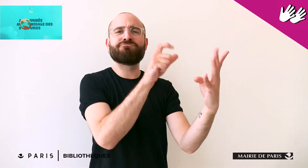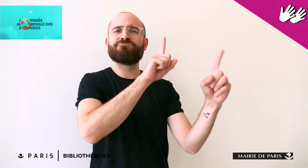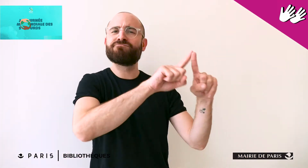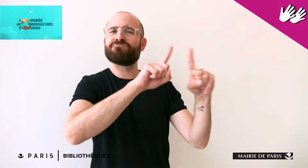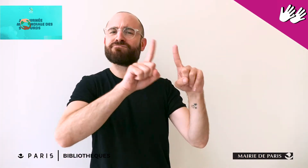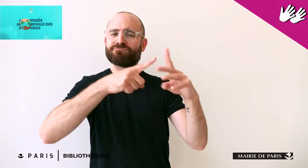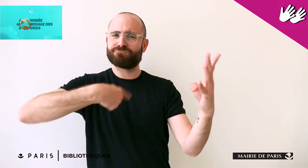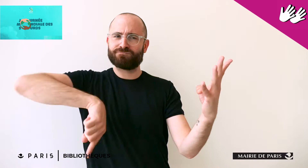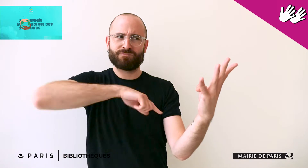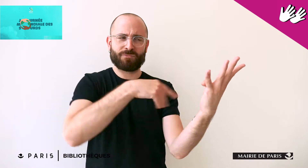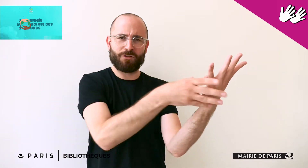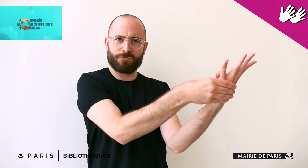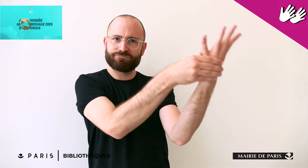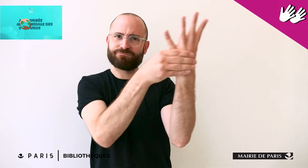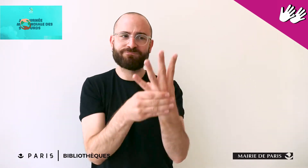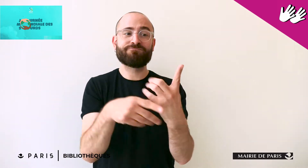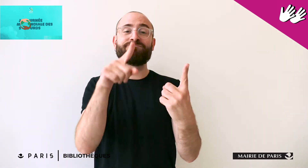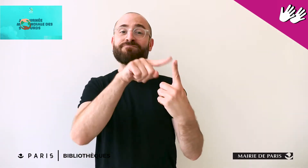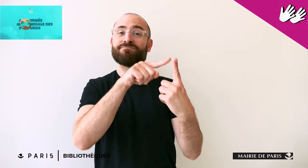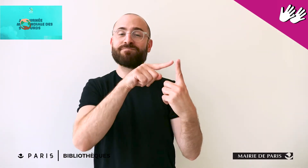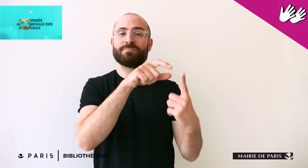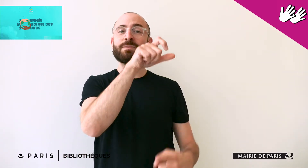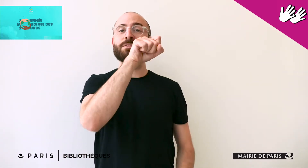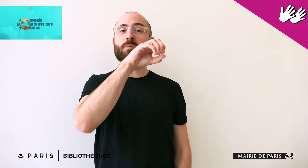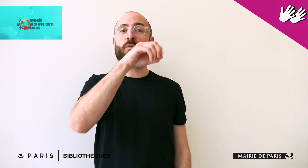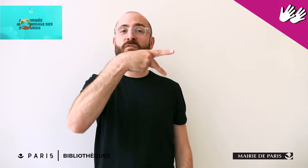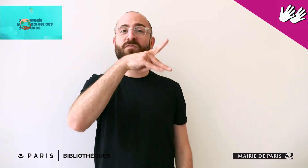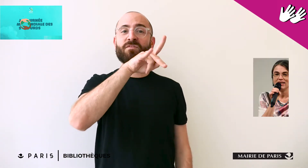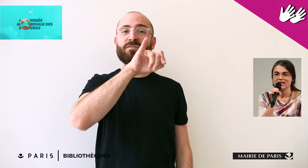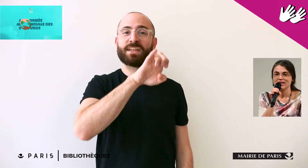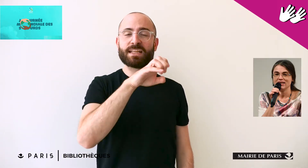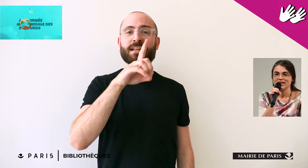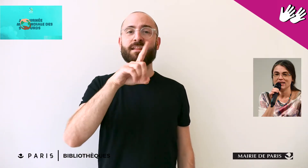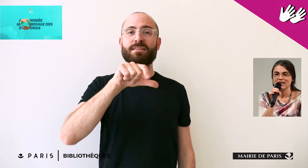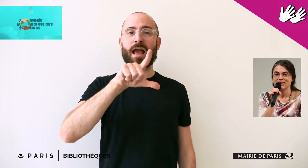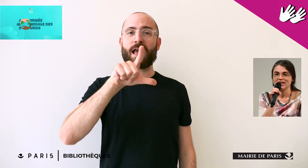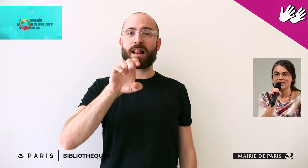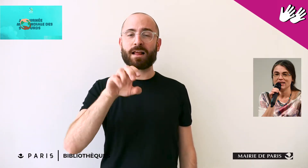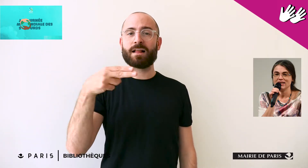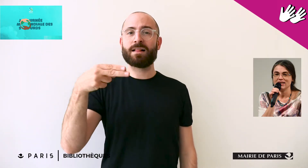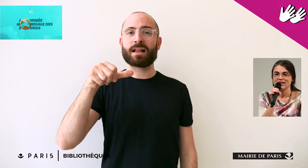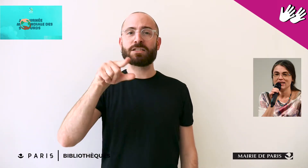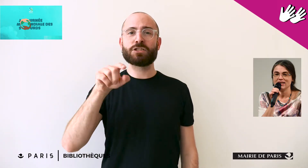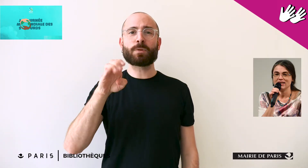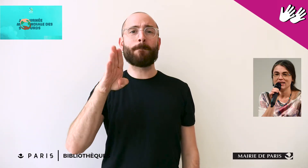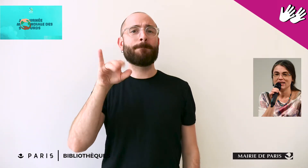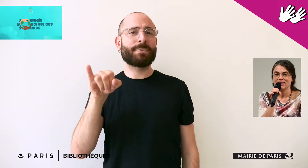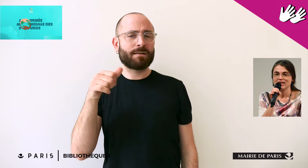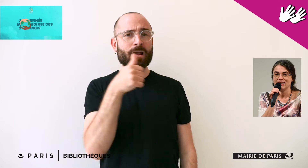Avec nous pour enrichir les échanges et nous faire part de leur expérience : Sophie Dalle-Nazebi,